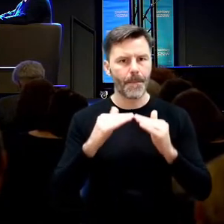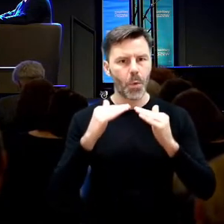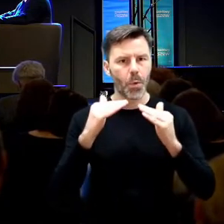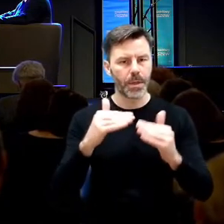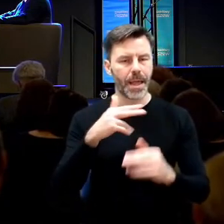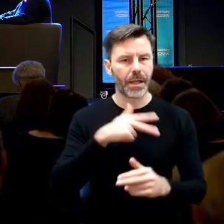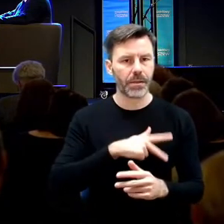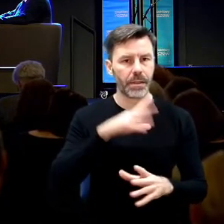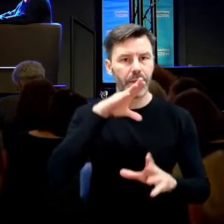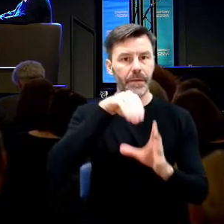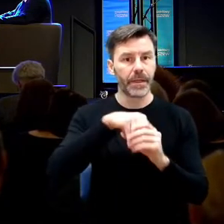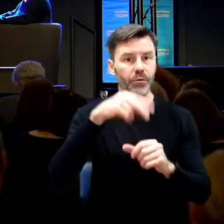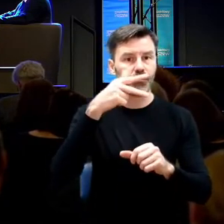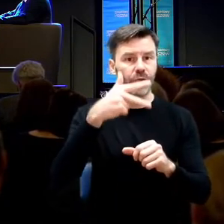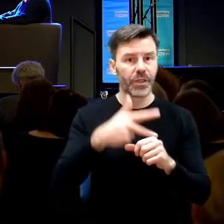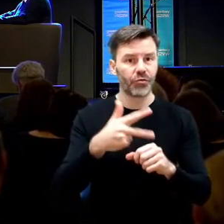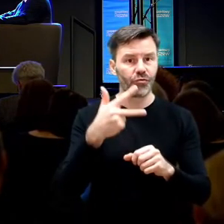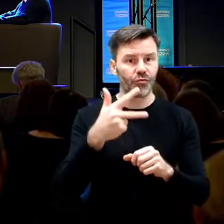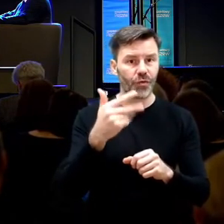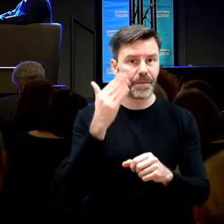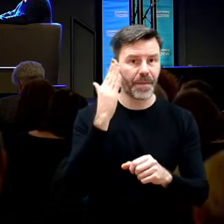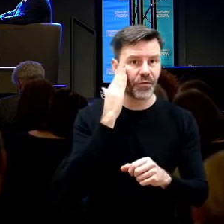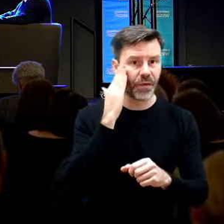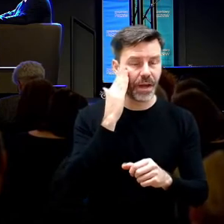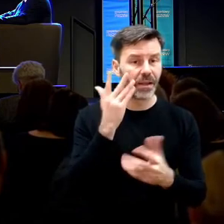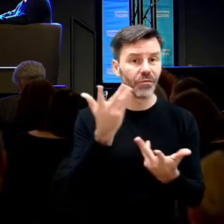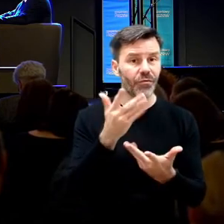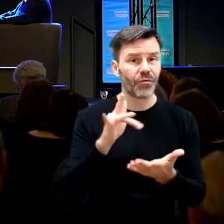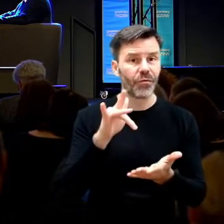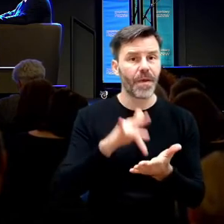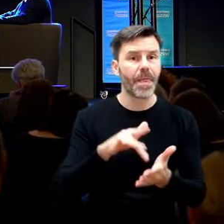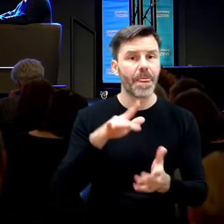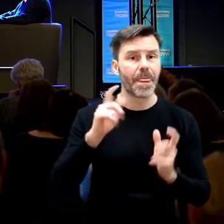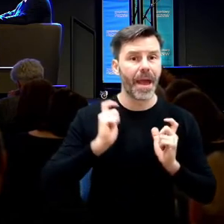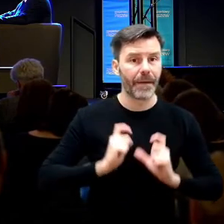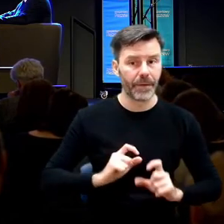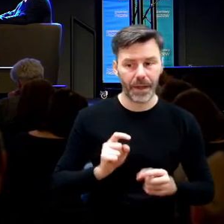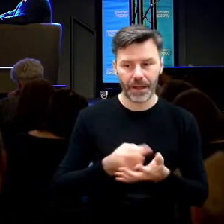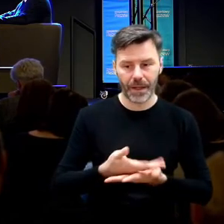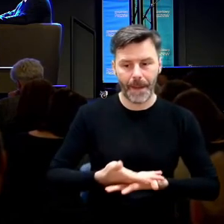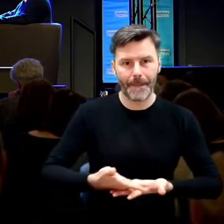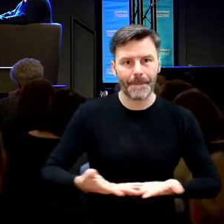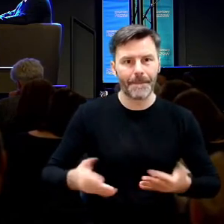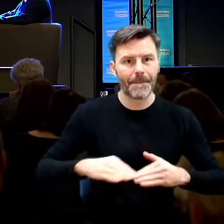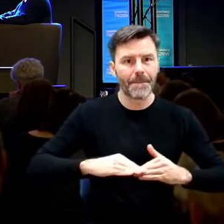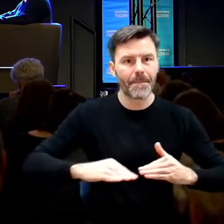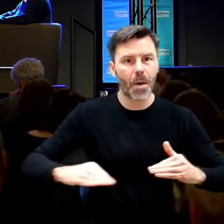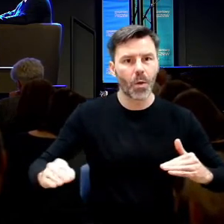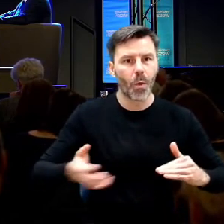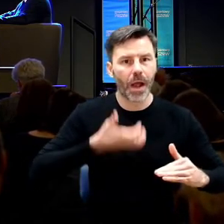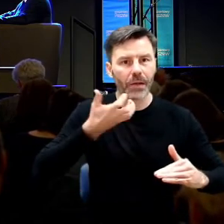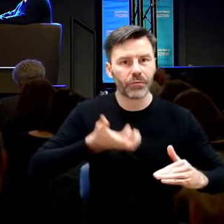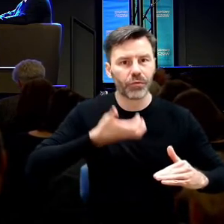ale budynek socjalny, który ma ogrzewanie podłogowe, z odnawialnymi źródłami oczywiście pompa i fotowoltaika.